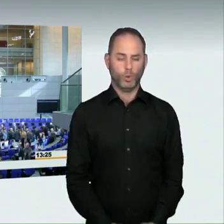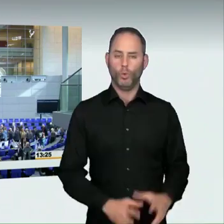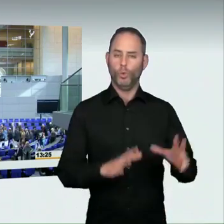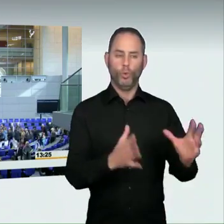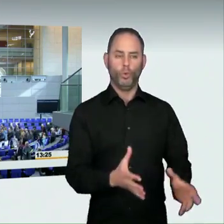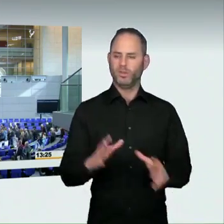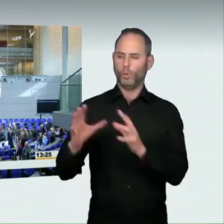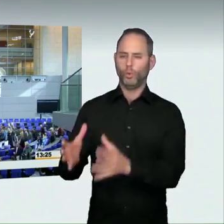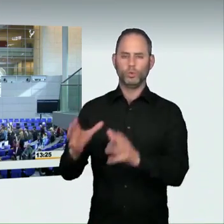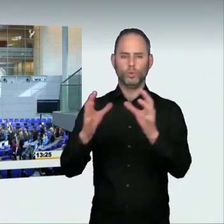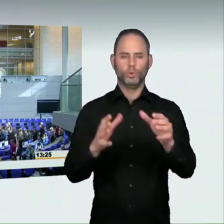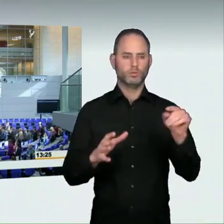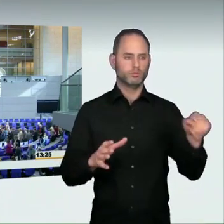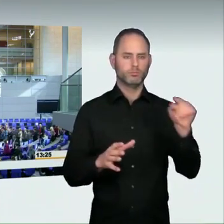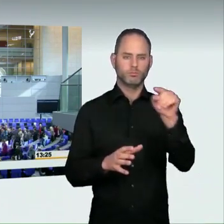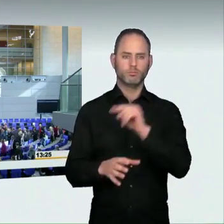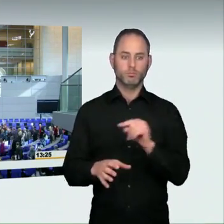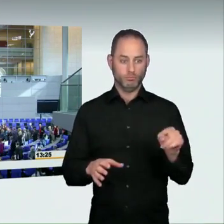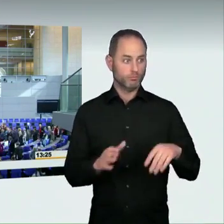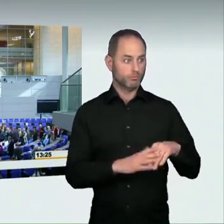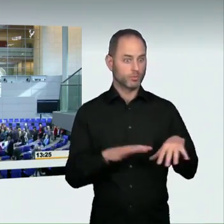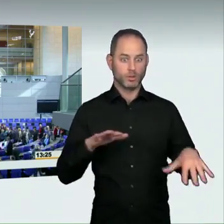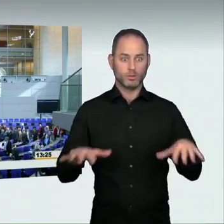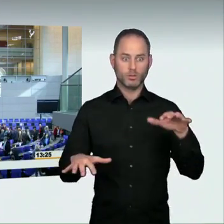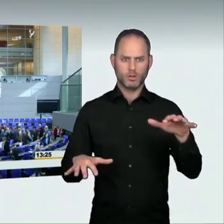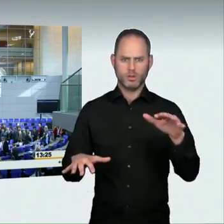Sind die Plätze an den Urnen alle besetzt?